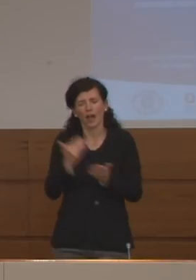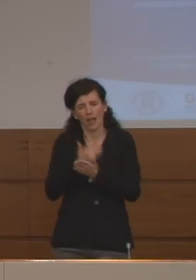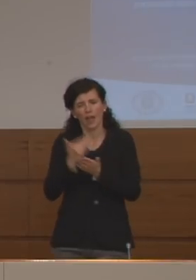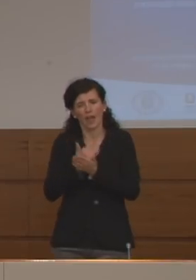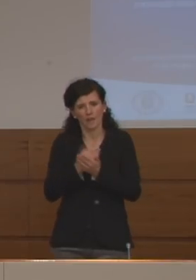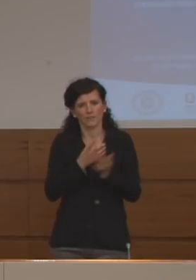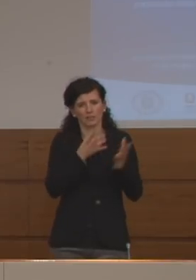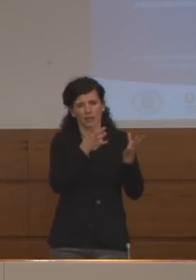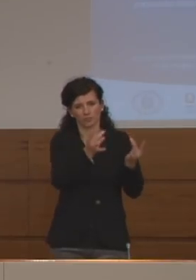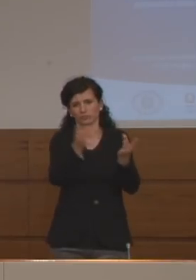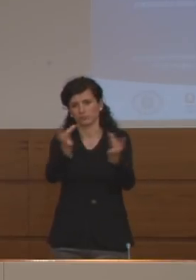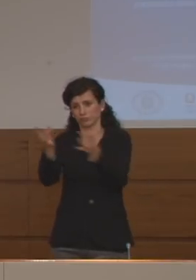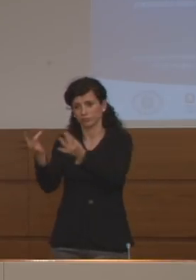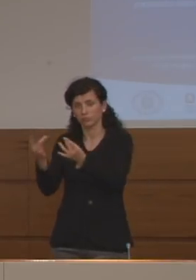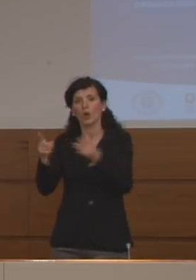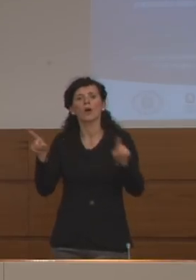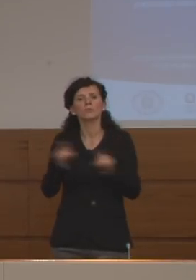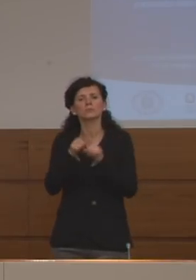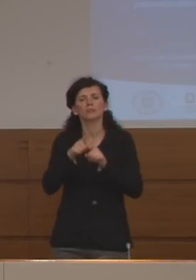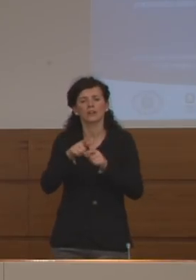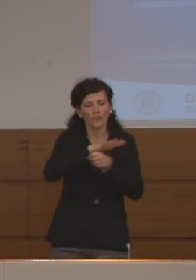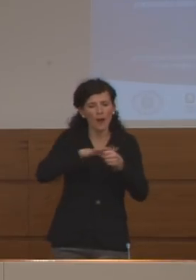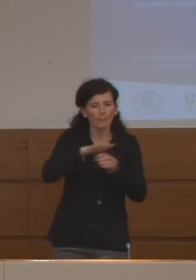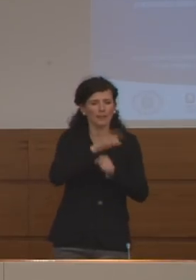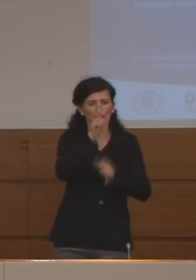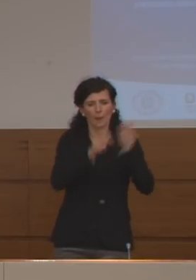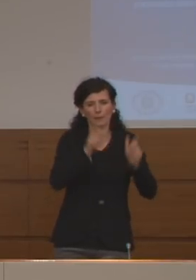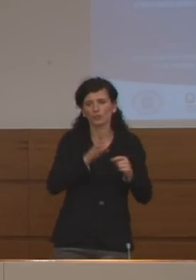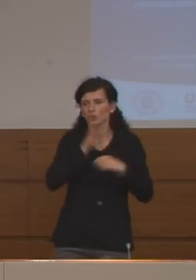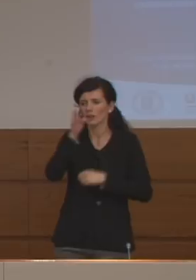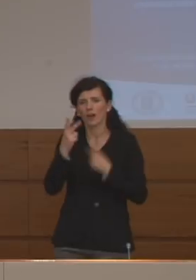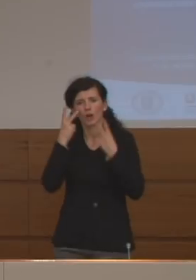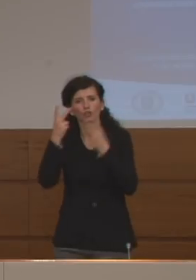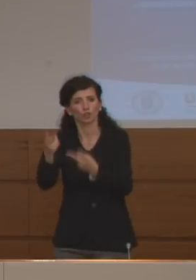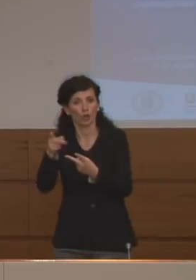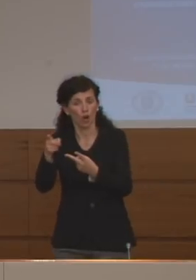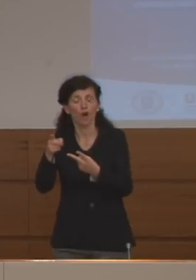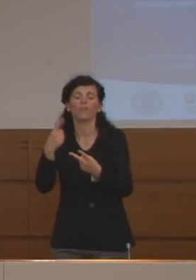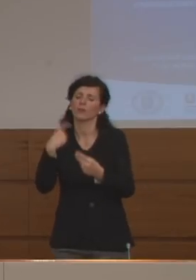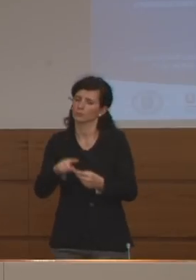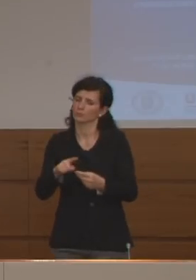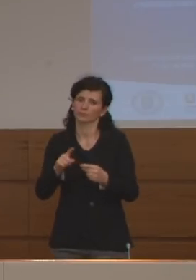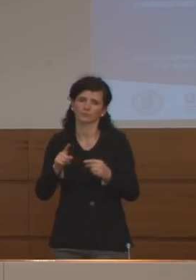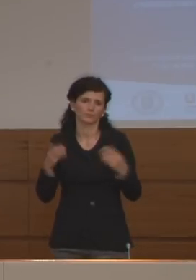rischiano poi di poter contagiare soggetti fragili, con una diffusione